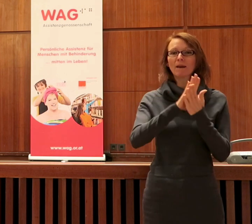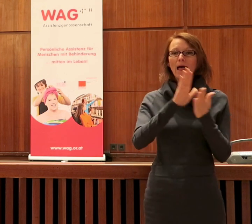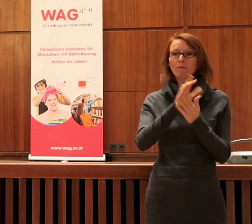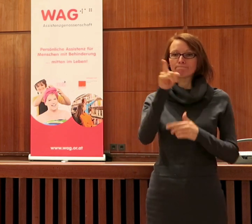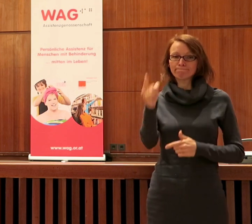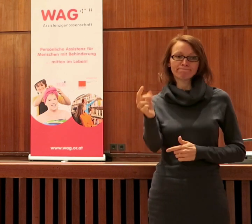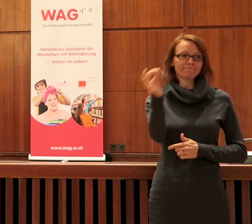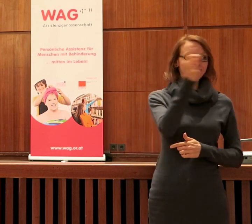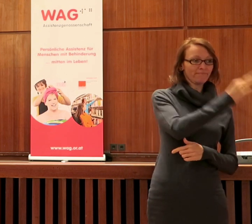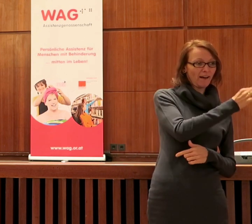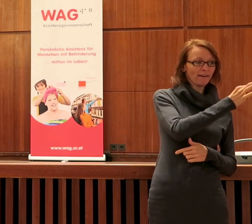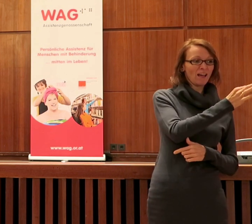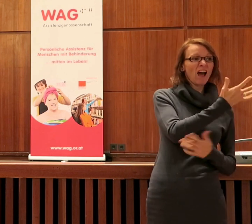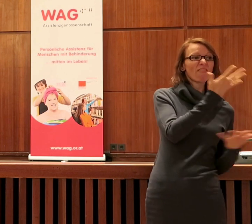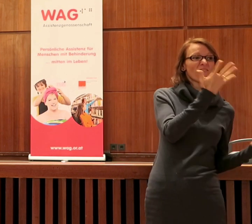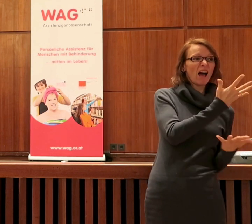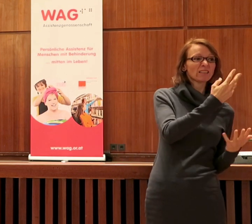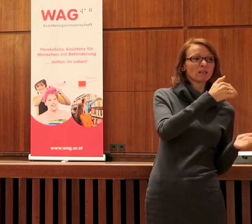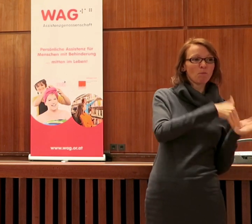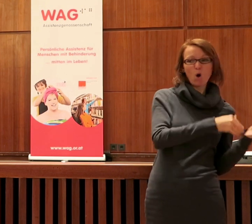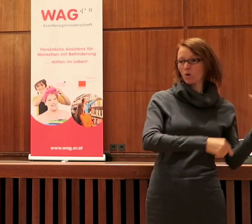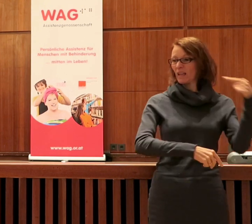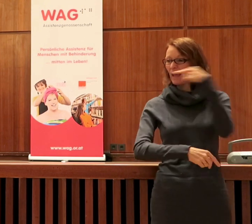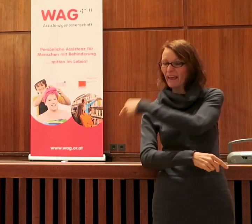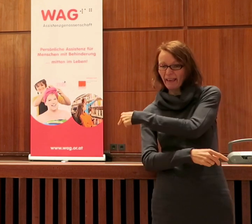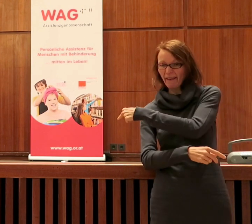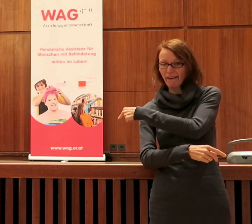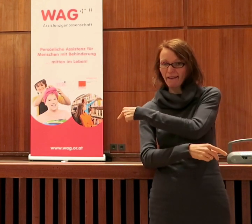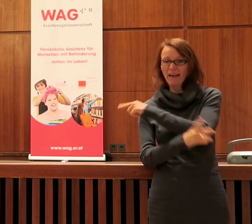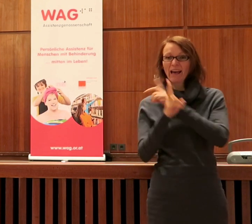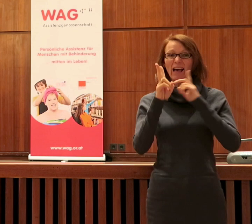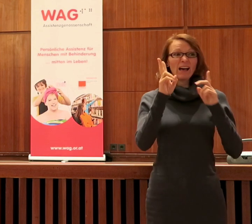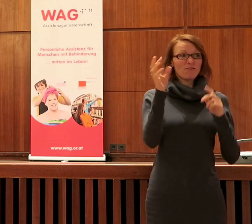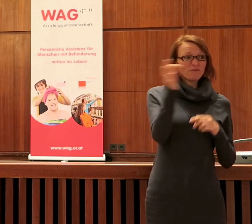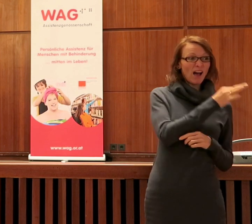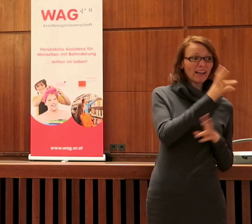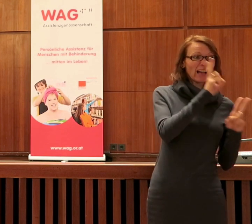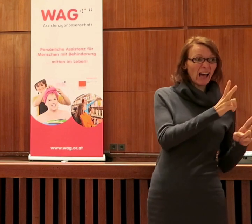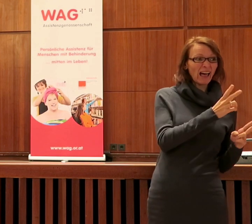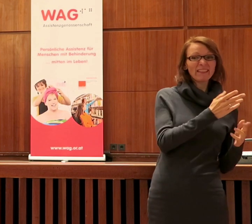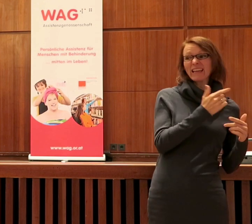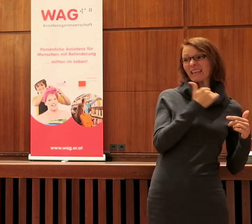Kann man IHM irgendwie helfen? [Lachen] Eine nette Geschichte habe ich einmal erlebt.